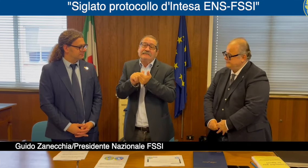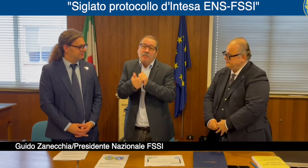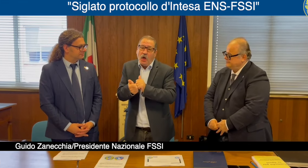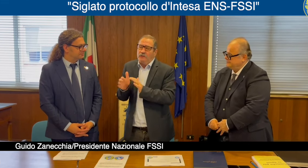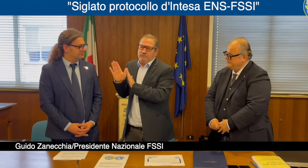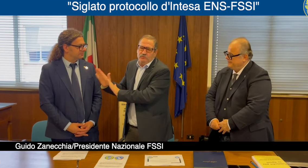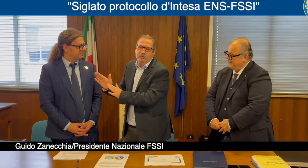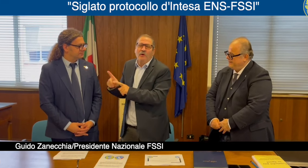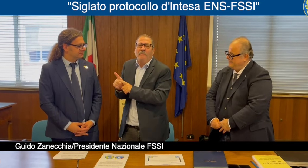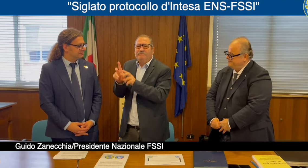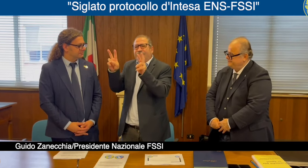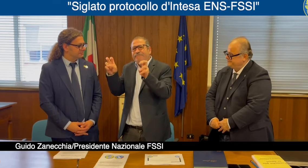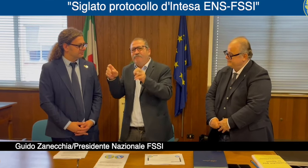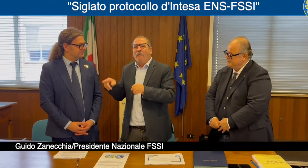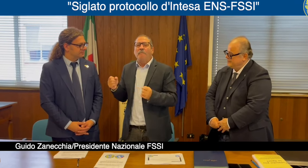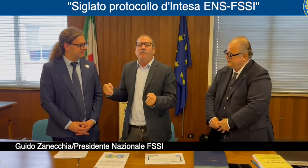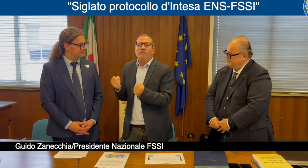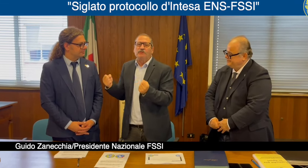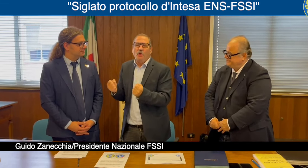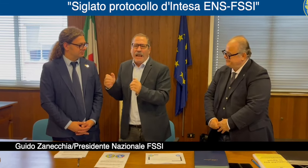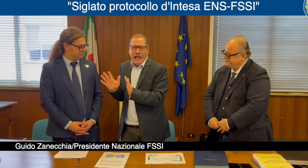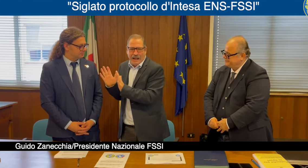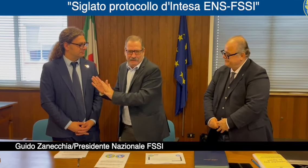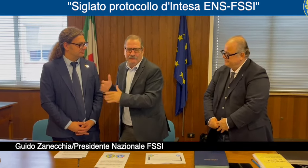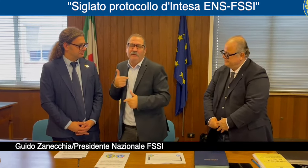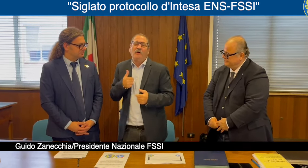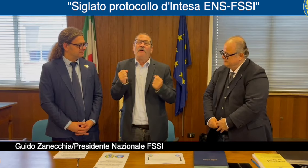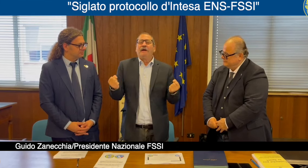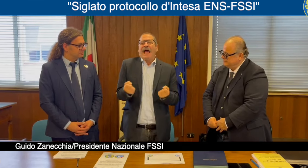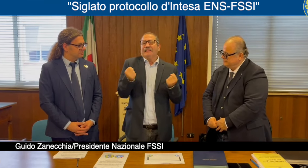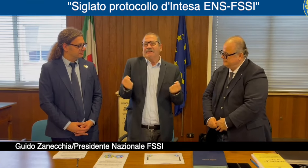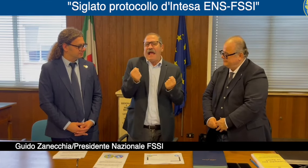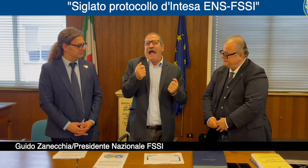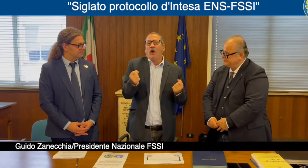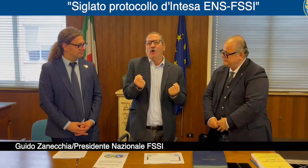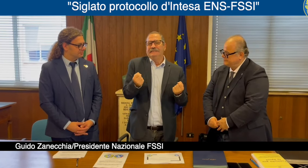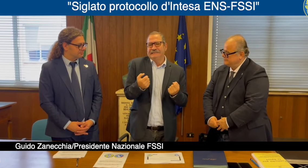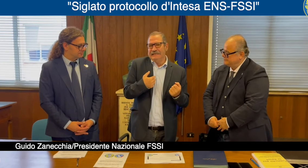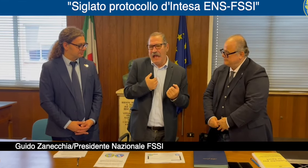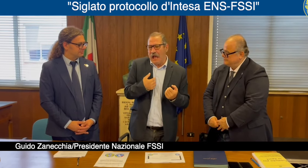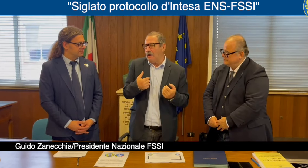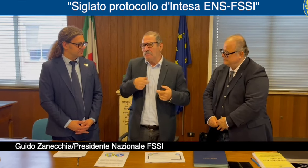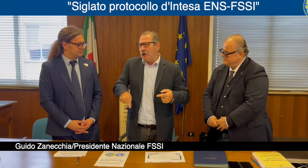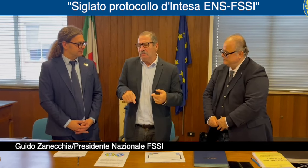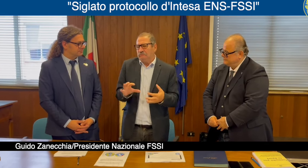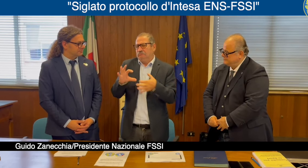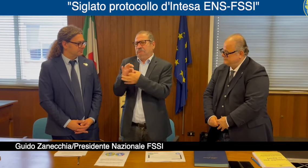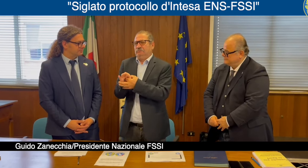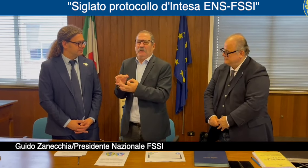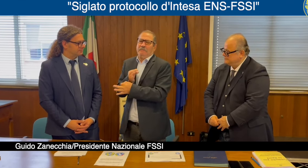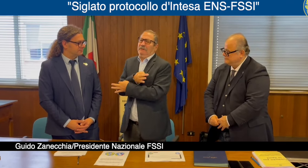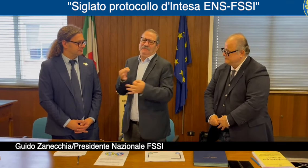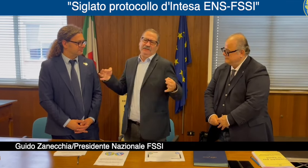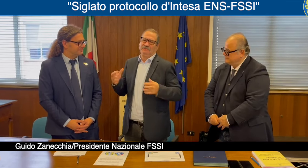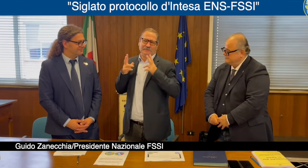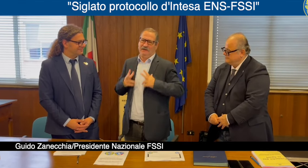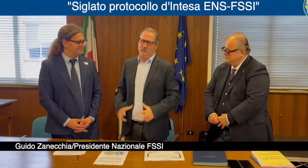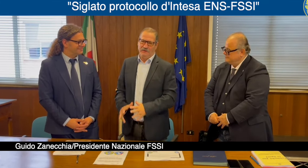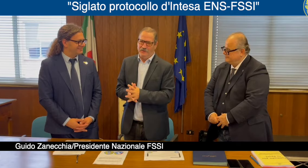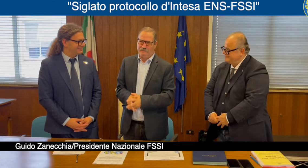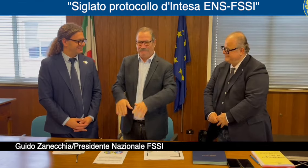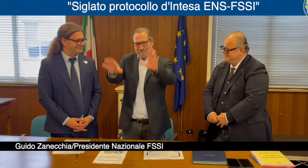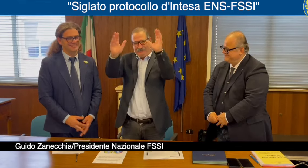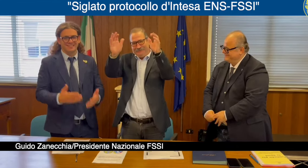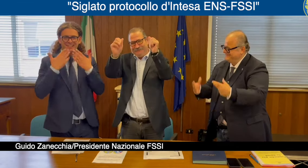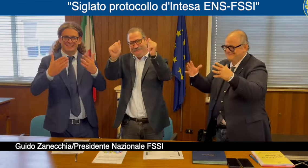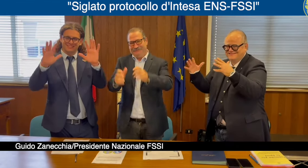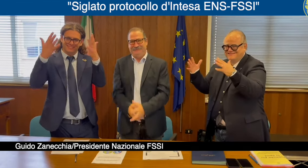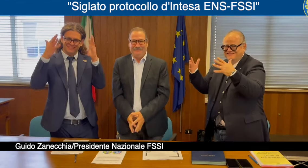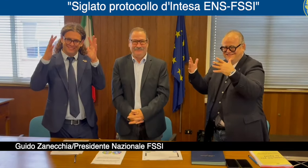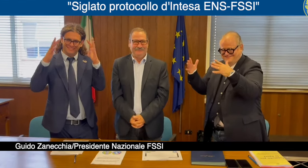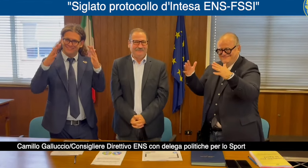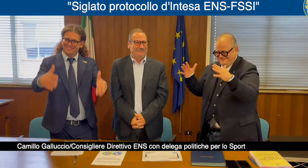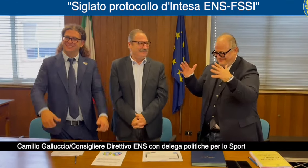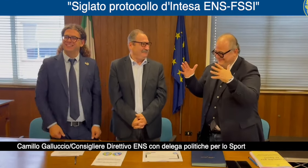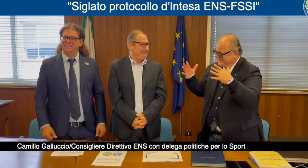L’ENS si occupa di sport a livello promozionale, mentre la FSSI si dedica all'attività agonistica. L'accordo di oggi sancisce la nostra ottima intesa.